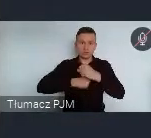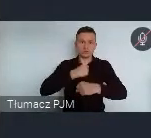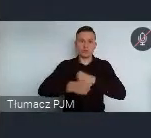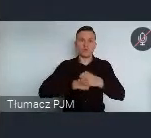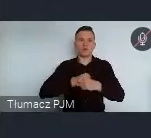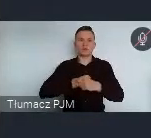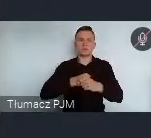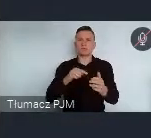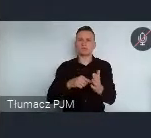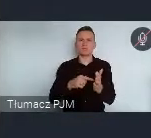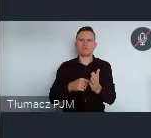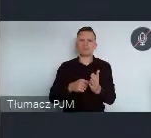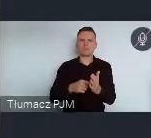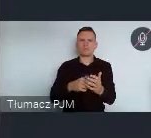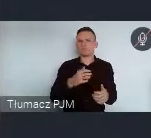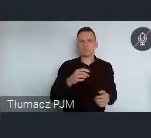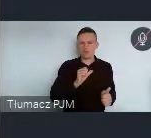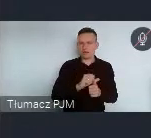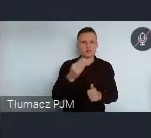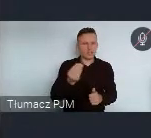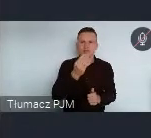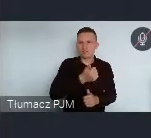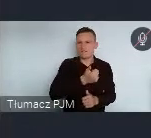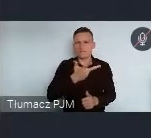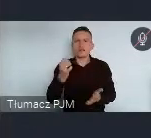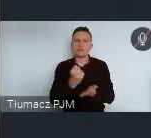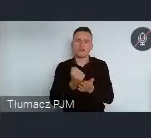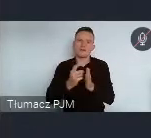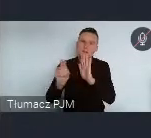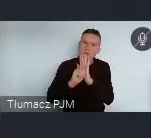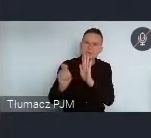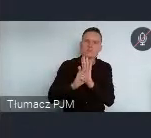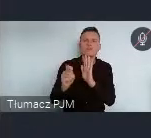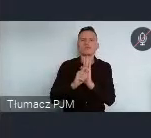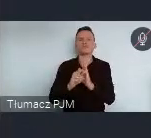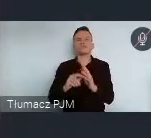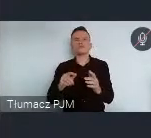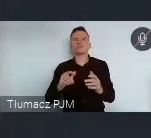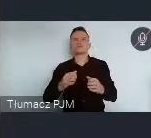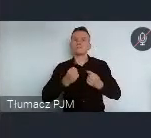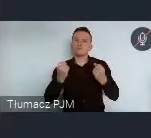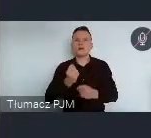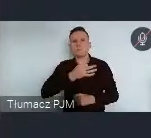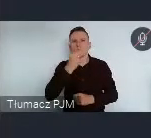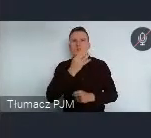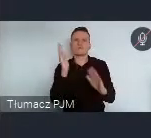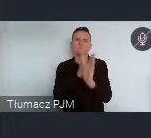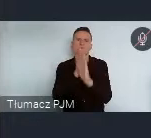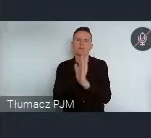w dziedzinie mobilności i wpływu na poprawę jakości powietrza, gdzie chcemy kształtować wśród mieszkańców postawy